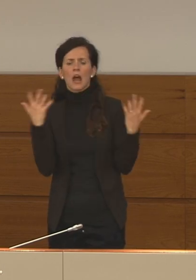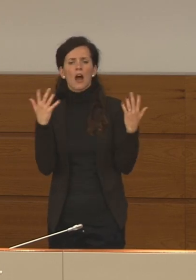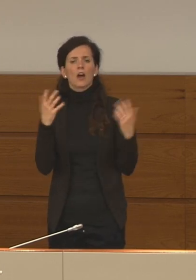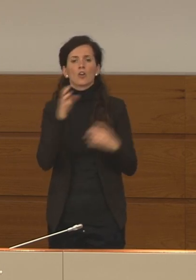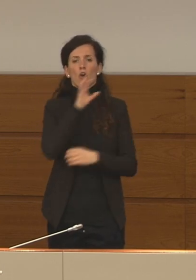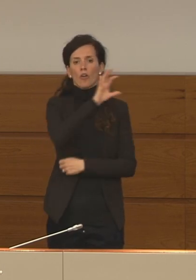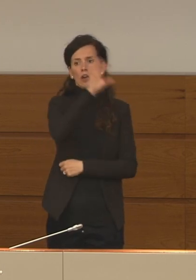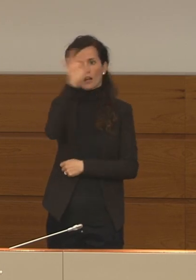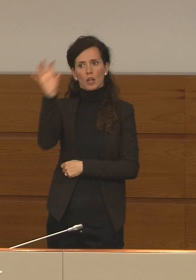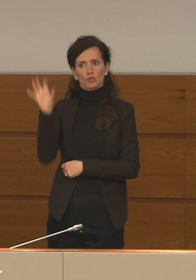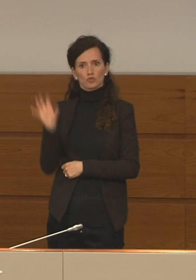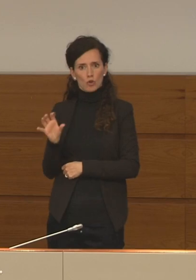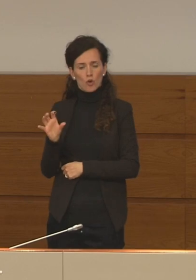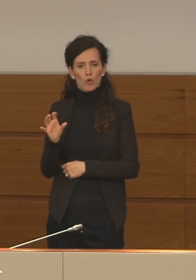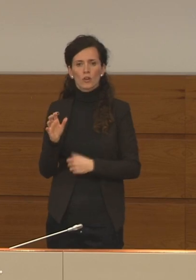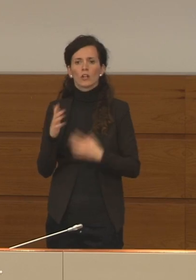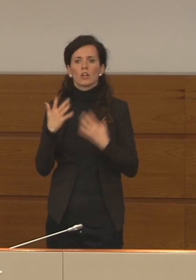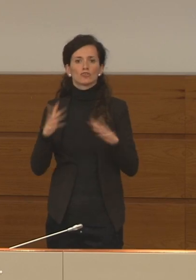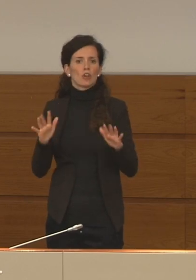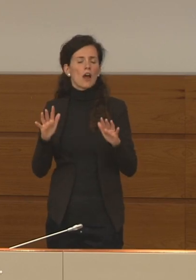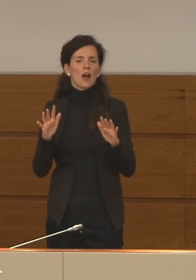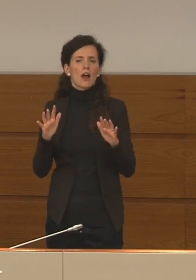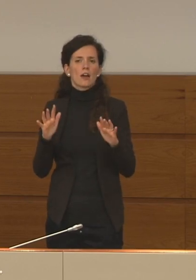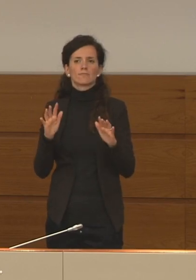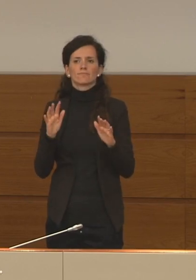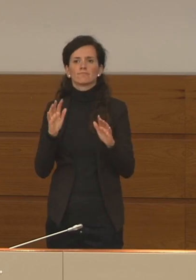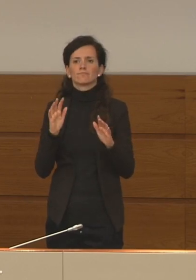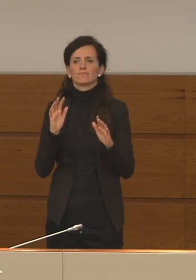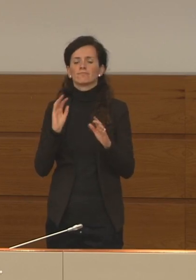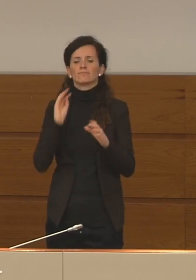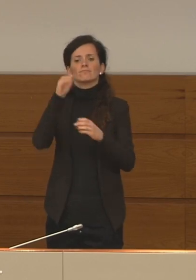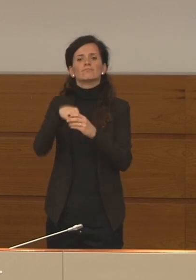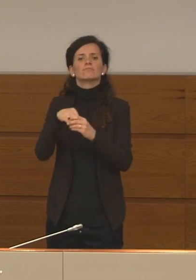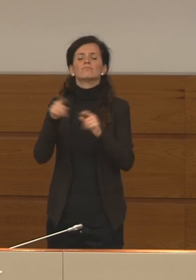peraltro classificate, identificate sostanzialmente anche da provvedimenti